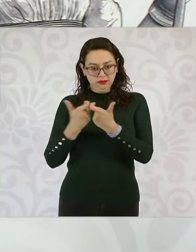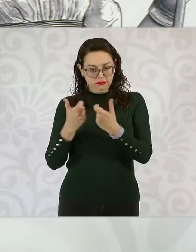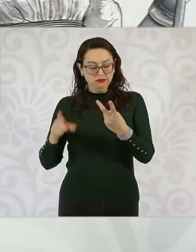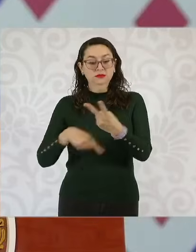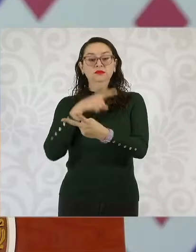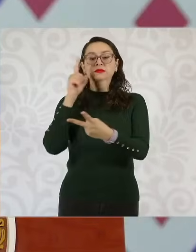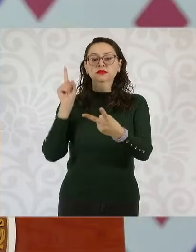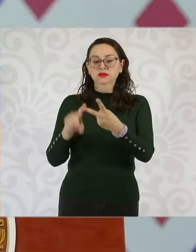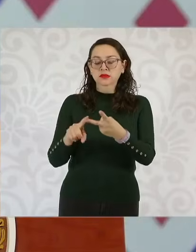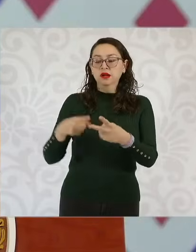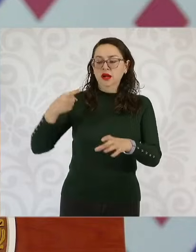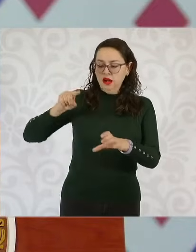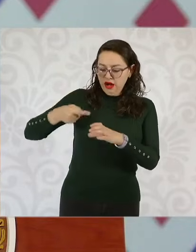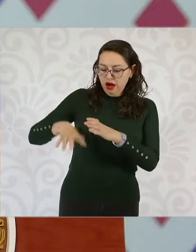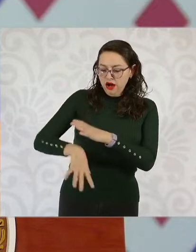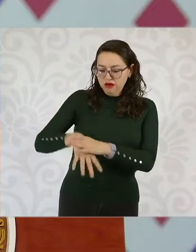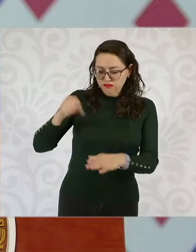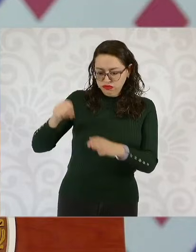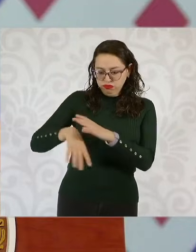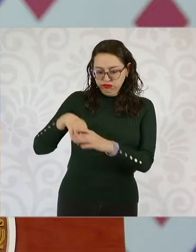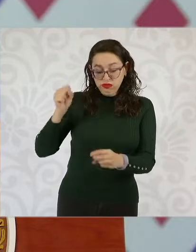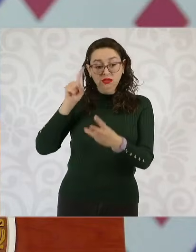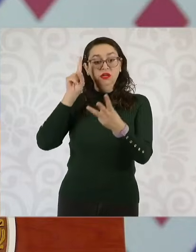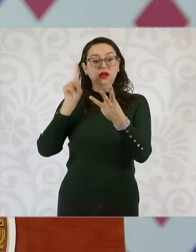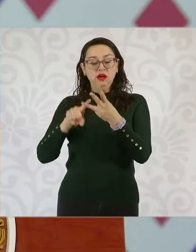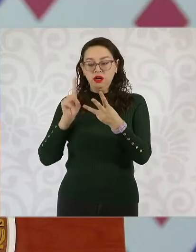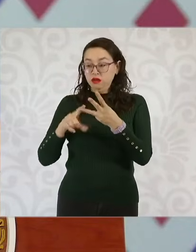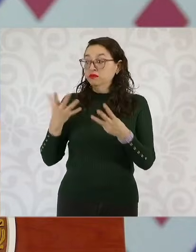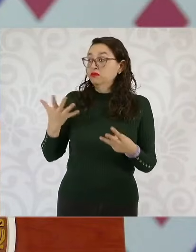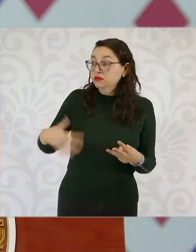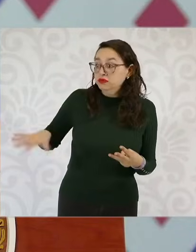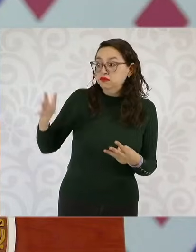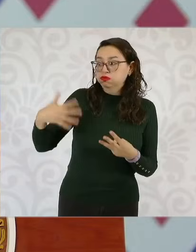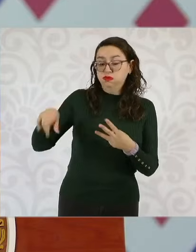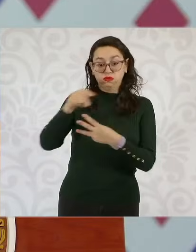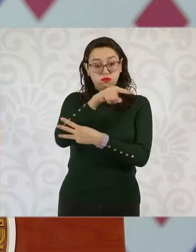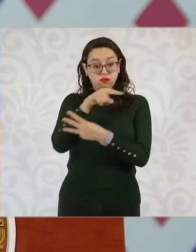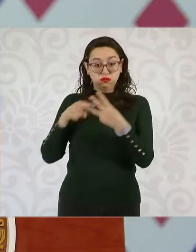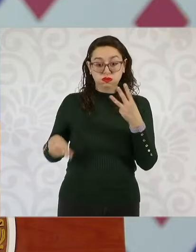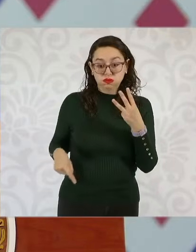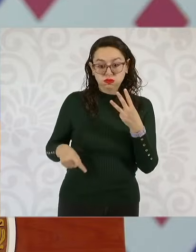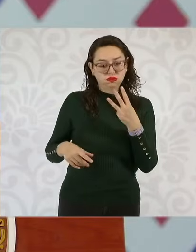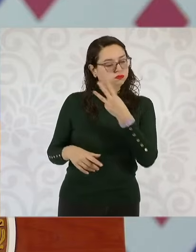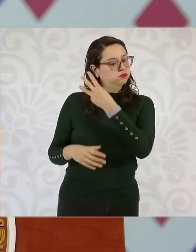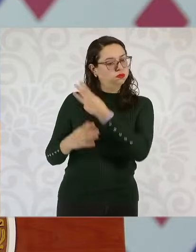de hidrocarburos y el derecho de exploración de hidrocarburos Fueron sustituidos por uno solo el